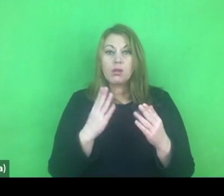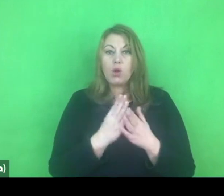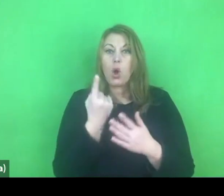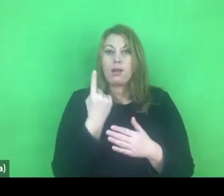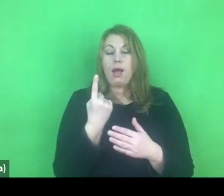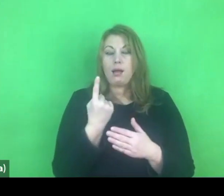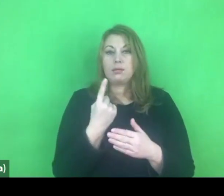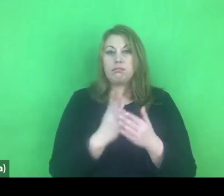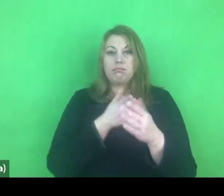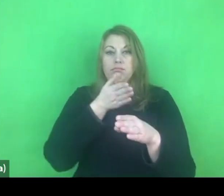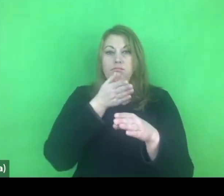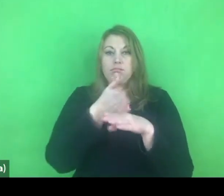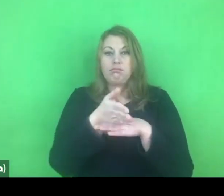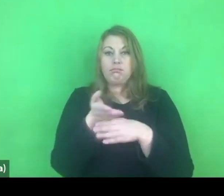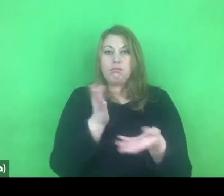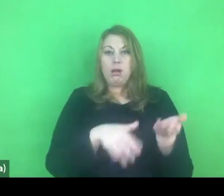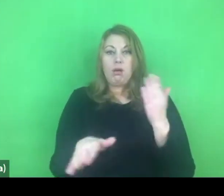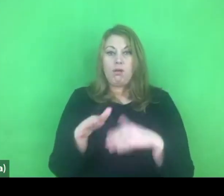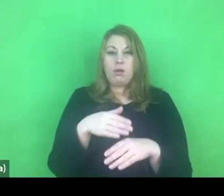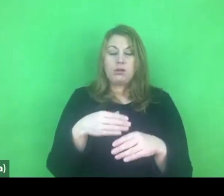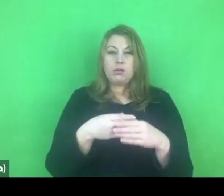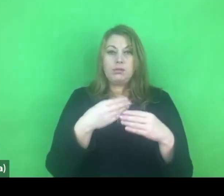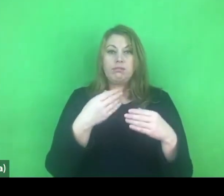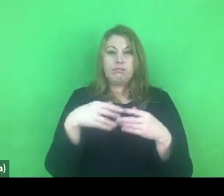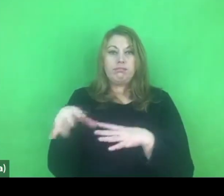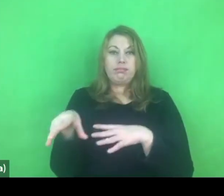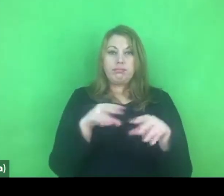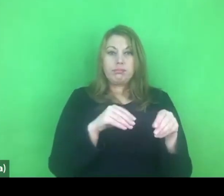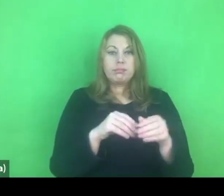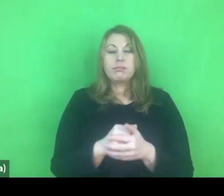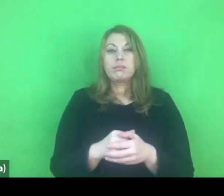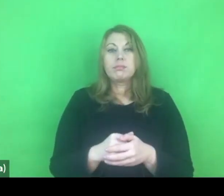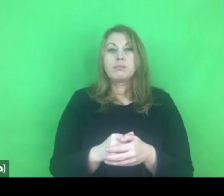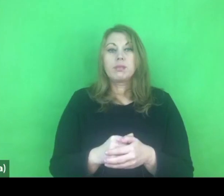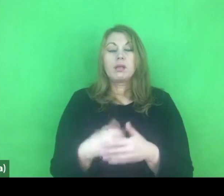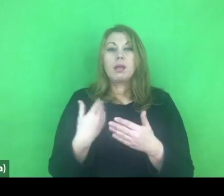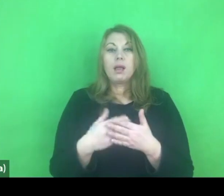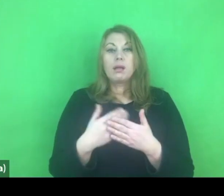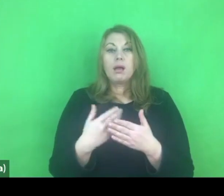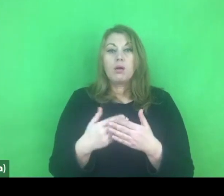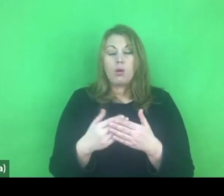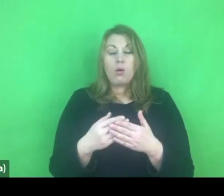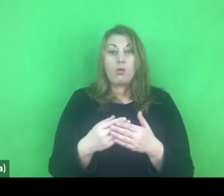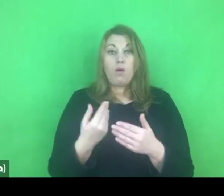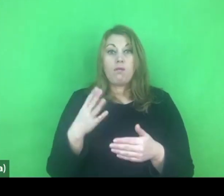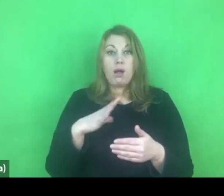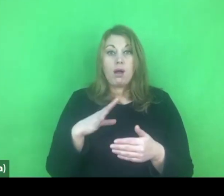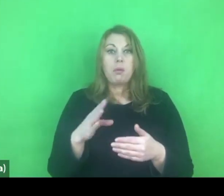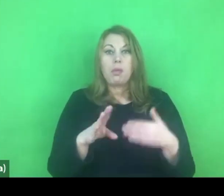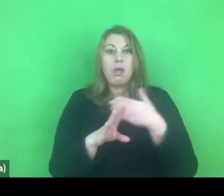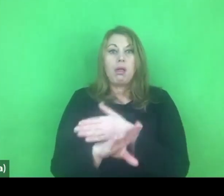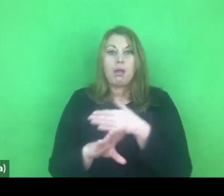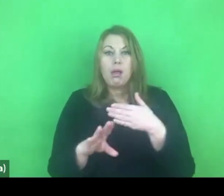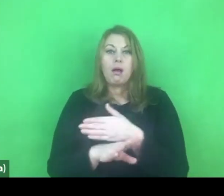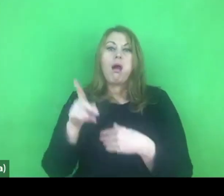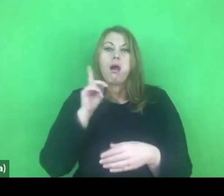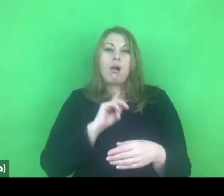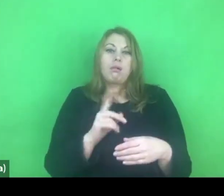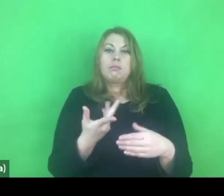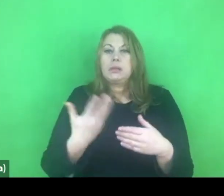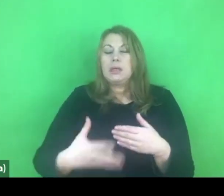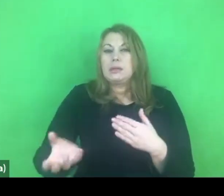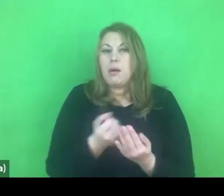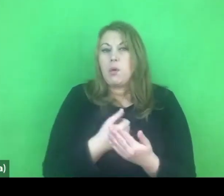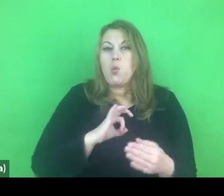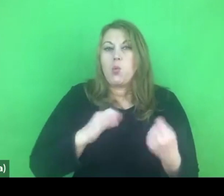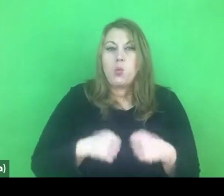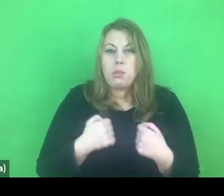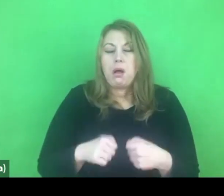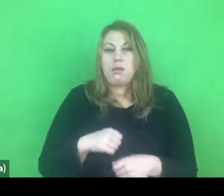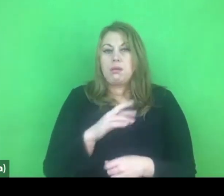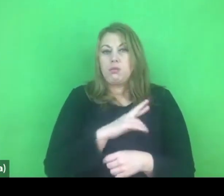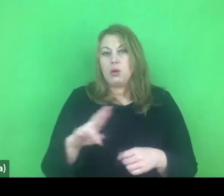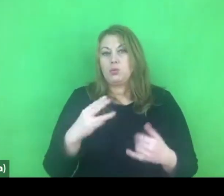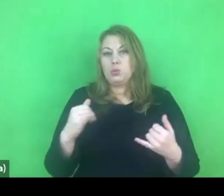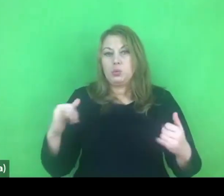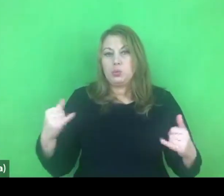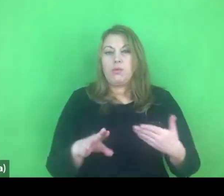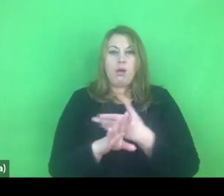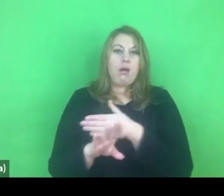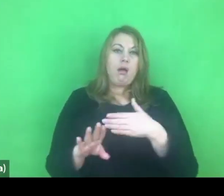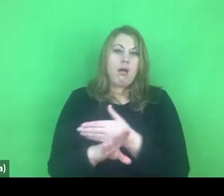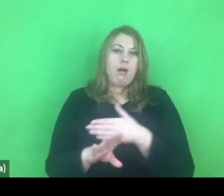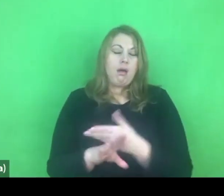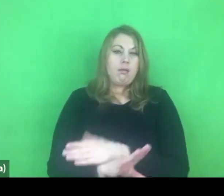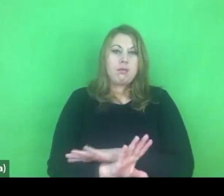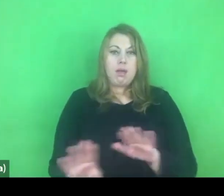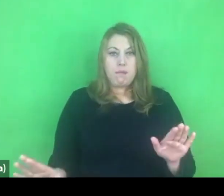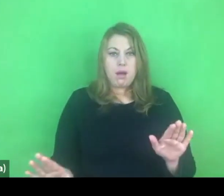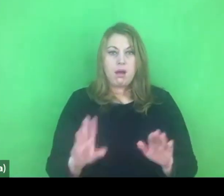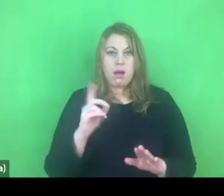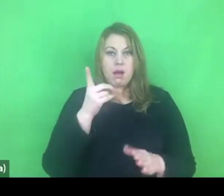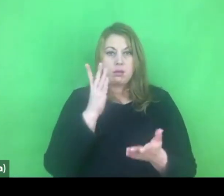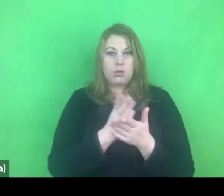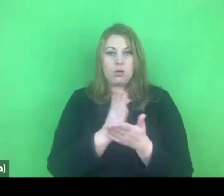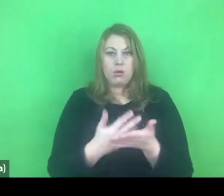Dzięki temu unikamy sytuacji, że osoba stosująca przemoc nachodzi pod pretekstem odbioru rzeczy, rodzinę czy osobę doświadczającą przemocy.